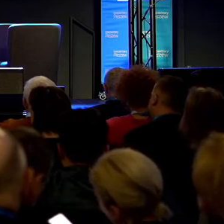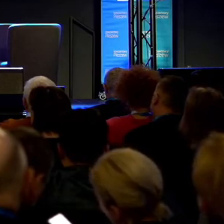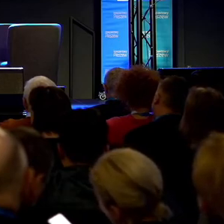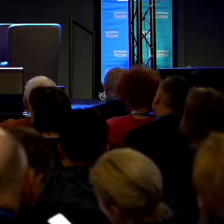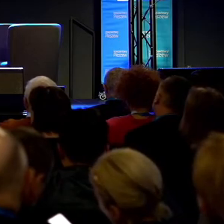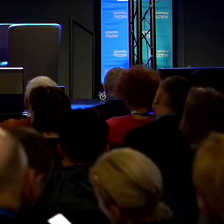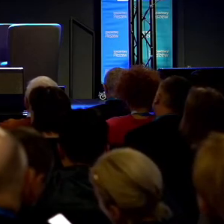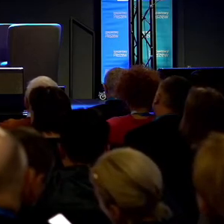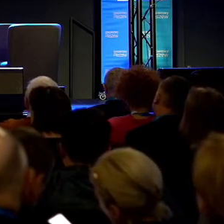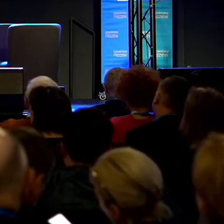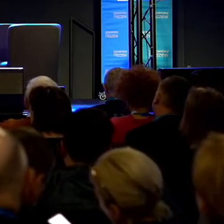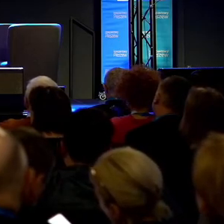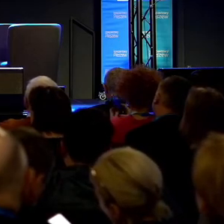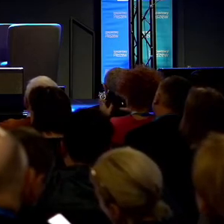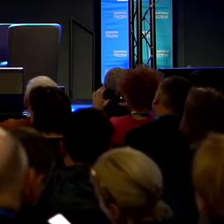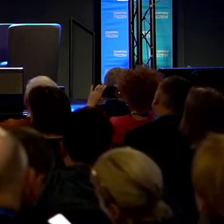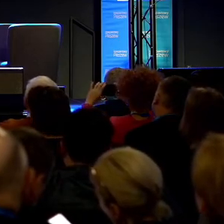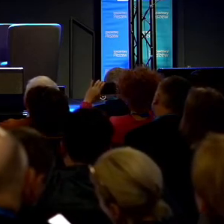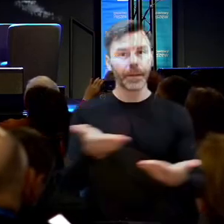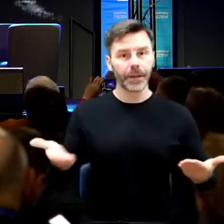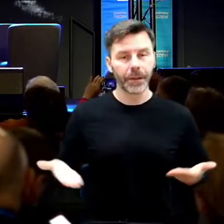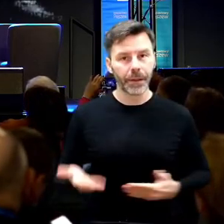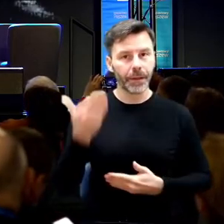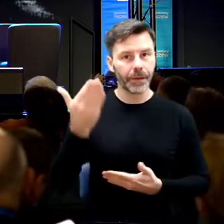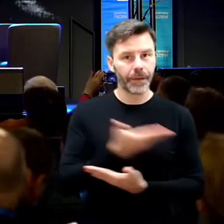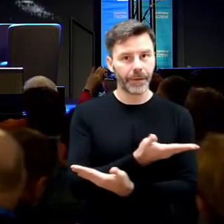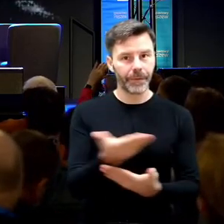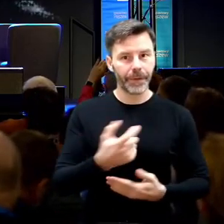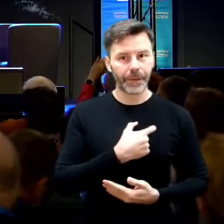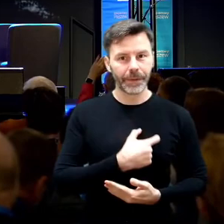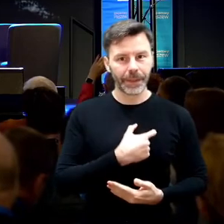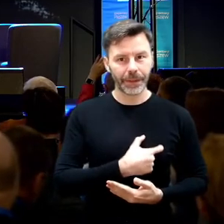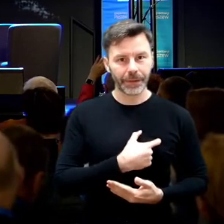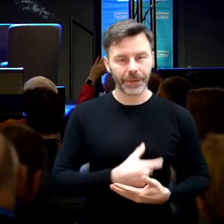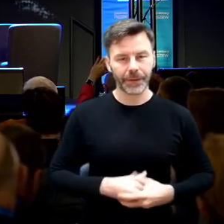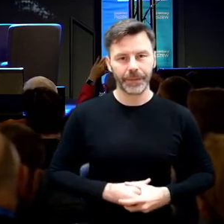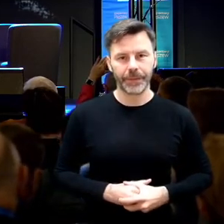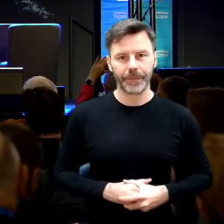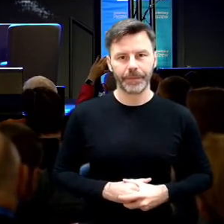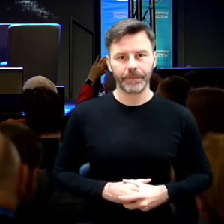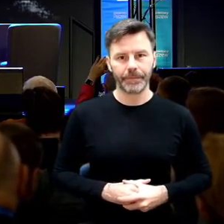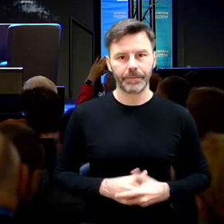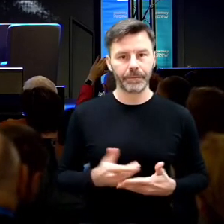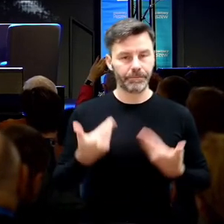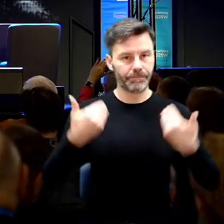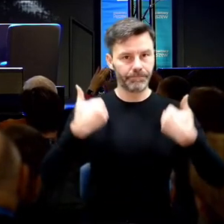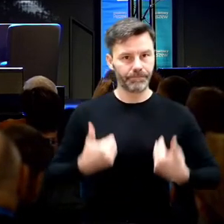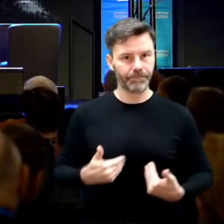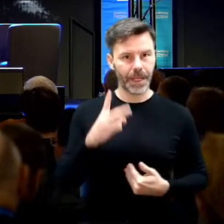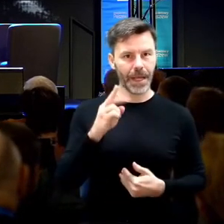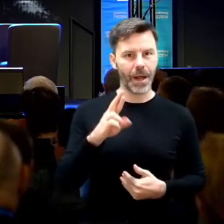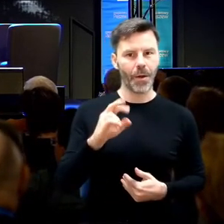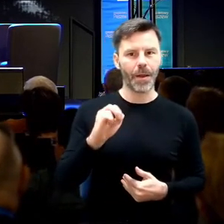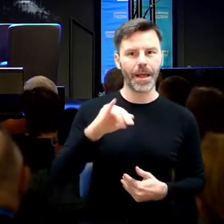Dzień dobry Państwu. Witam Państwa serdecznie. Jak zostałem przedstawiony, Karol Janas, Instytut Rozwoju Miast i Regionów.